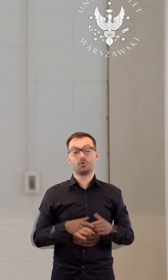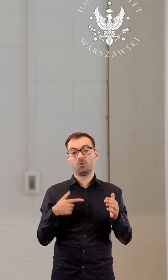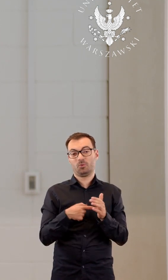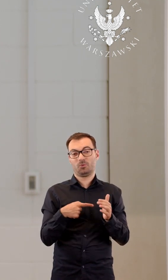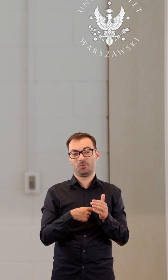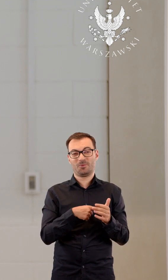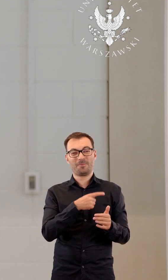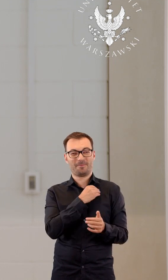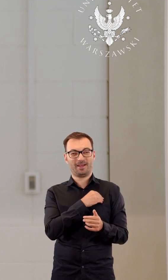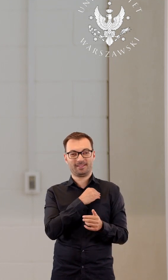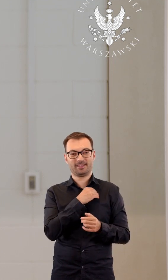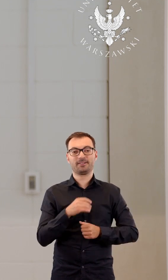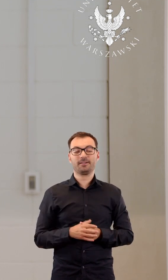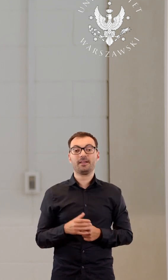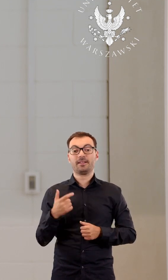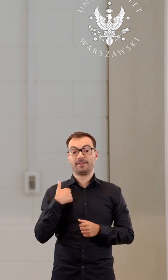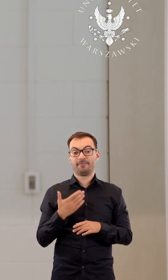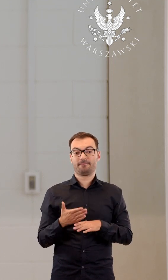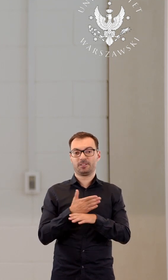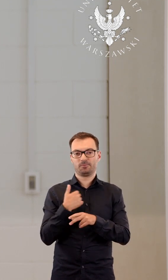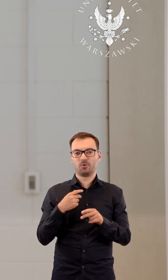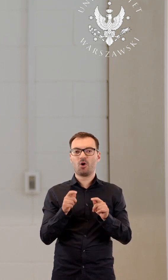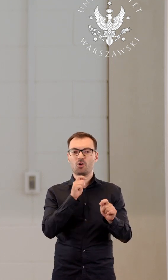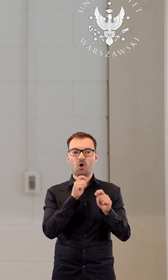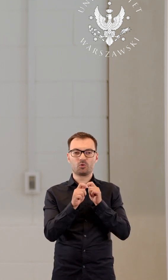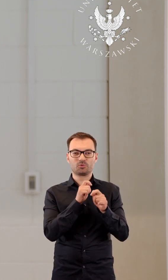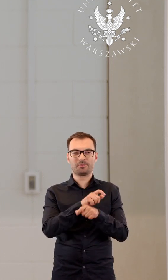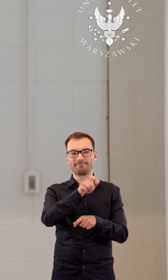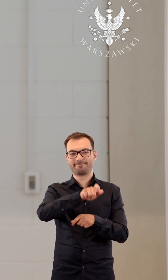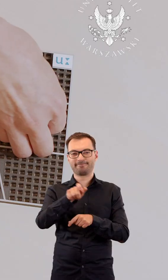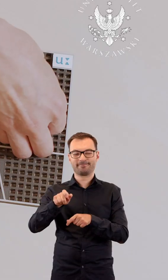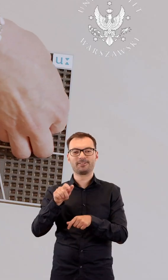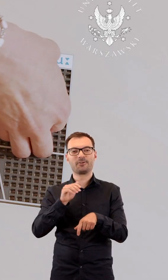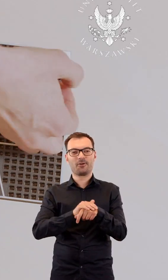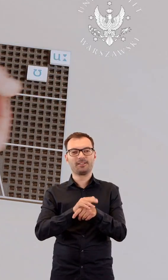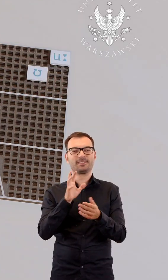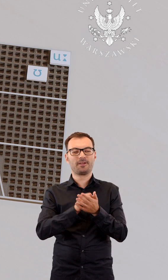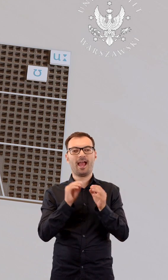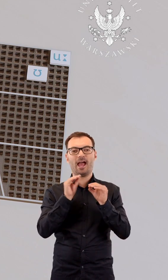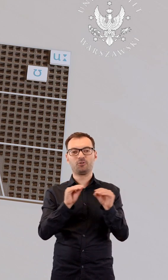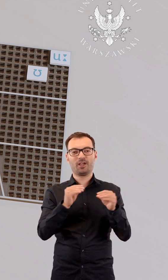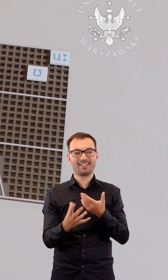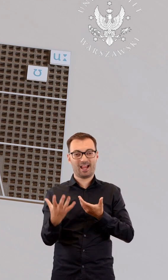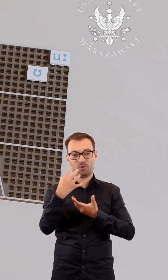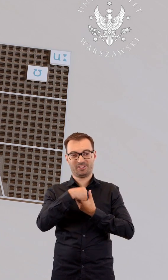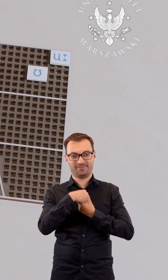Tego typu materiały po moich konsultacjach z kolegami, którzy zajmują się edukacją inkluzywną,